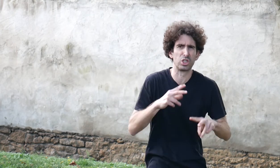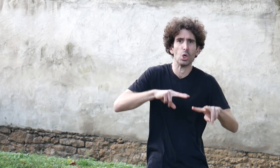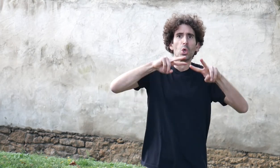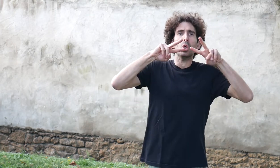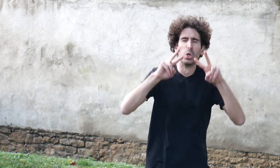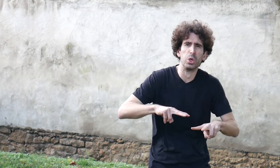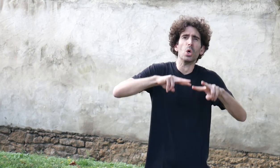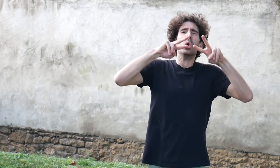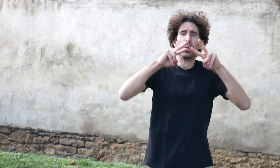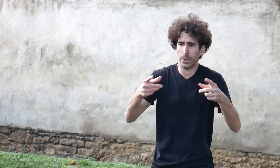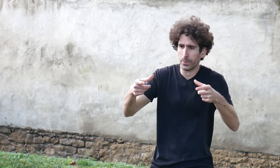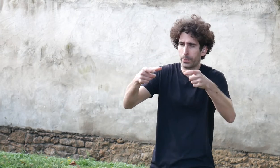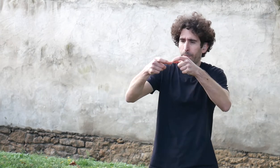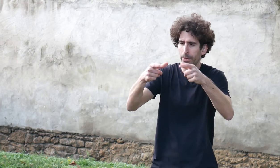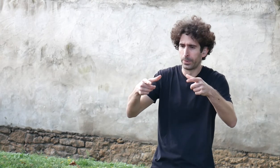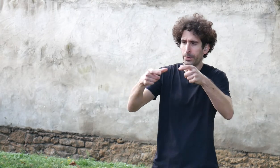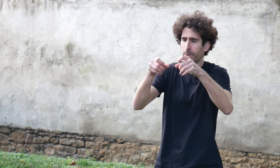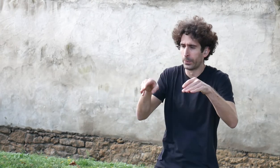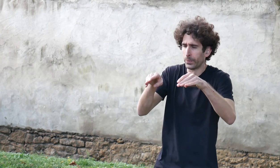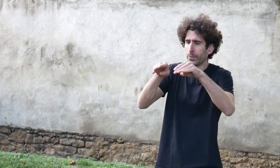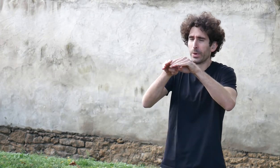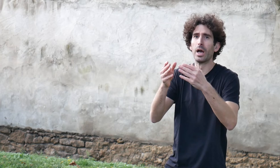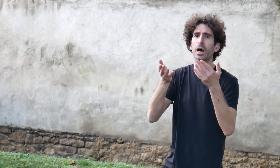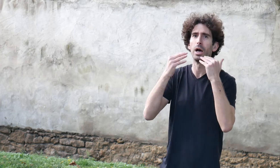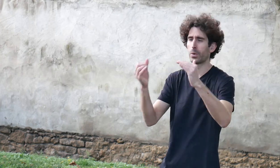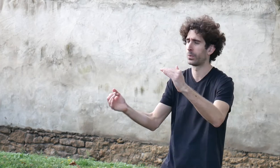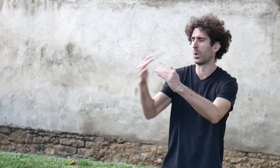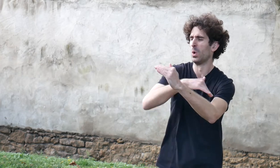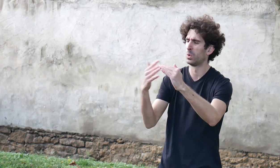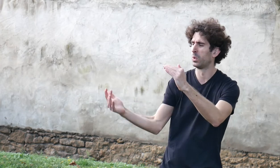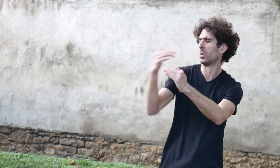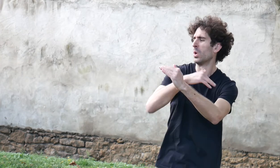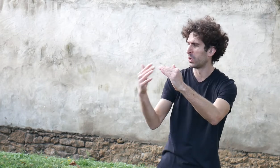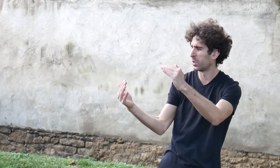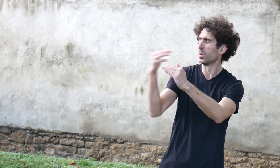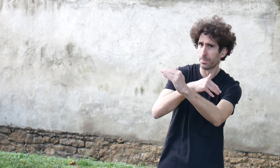nous respirons plus d'air. Les cornets nasaux rétrecissent pour laisser passer davantage d'air.